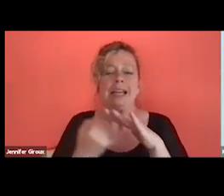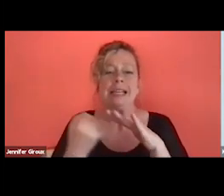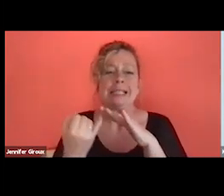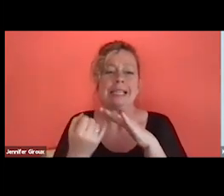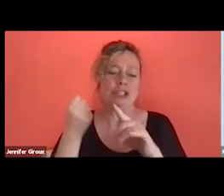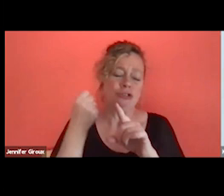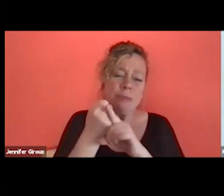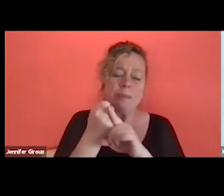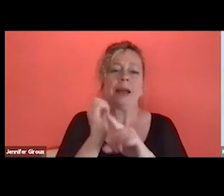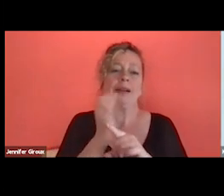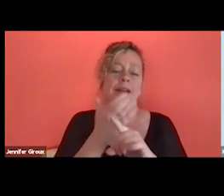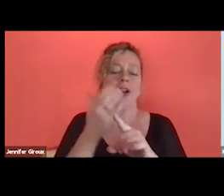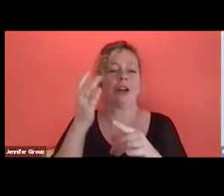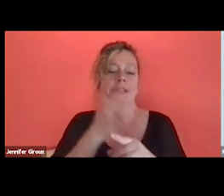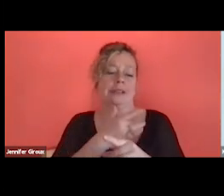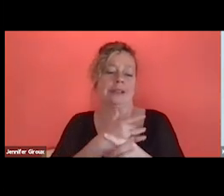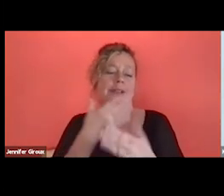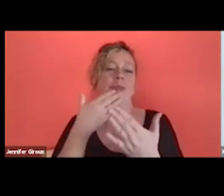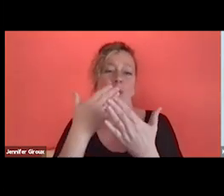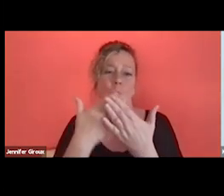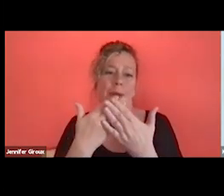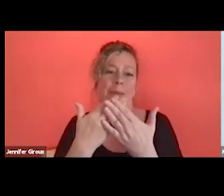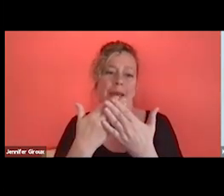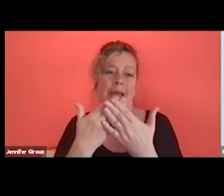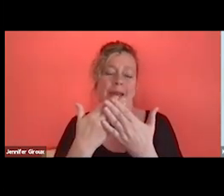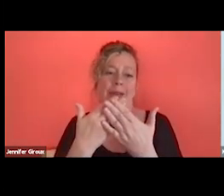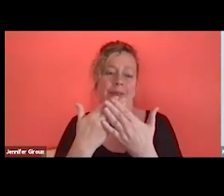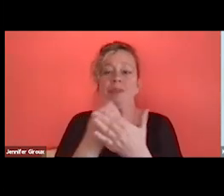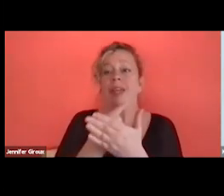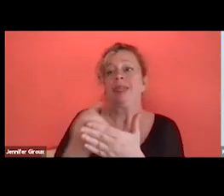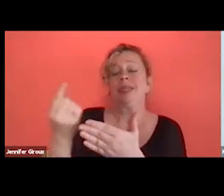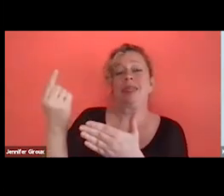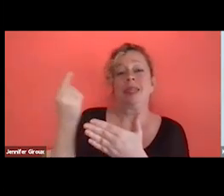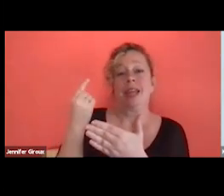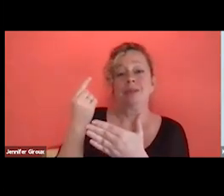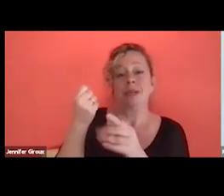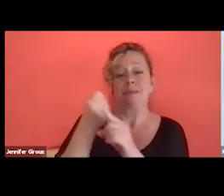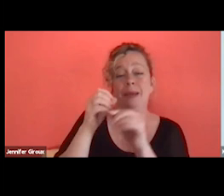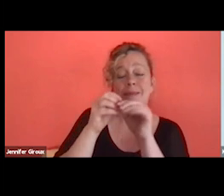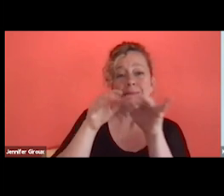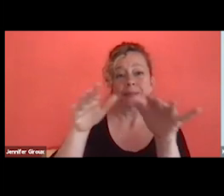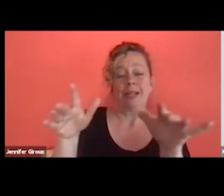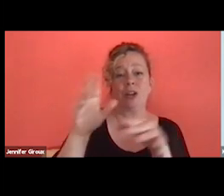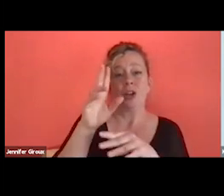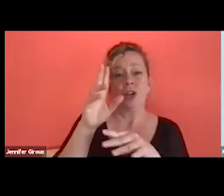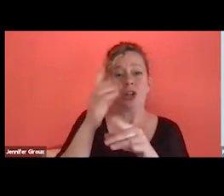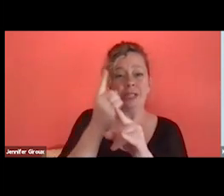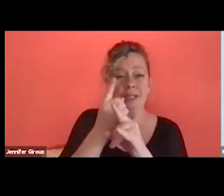de bienestar y conexión. Por último, el impacto de la pandemia en el consumo de sustancias, tampoco pasa desapercibido.